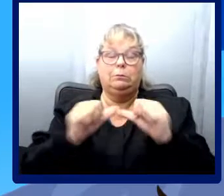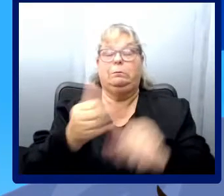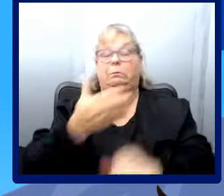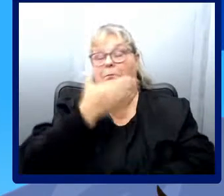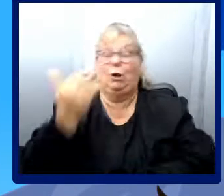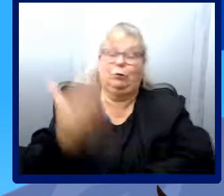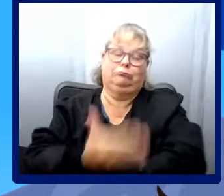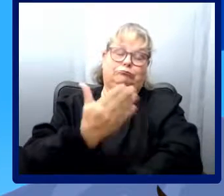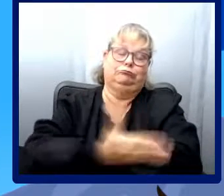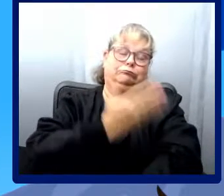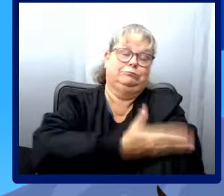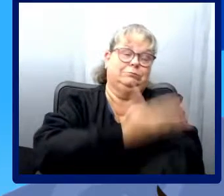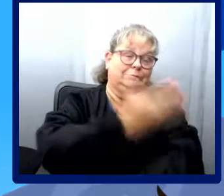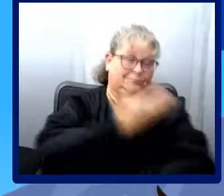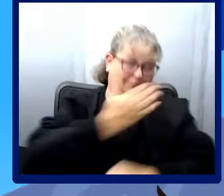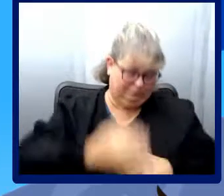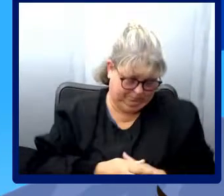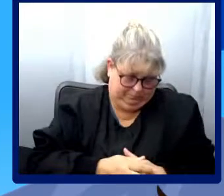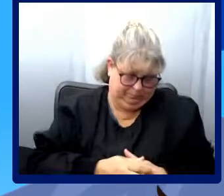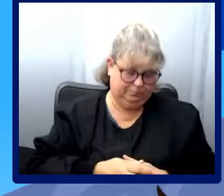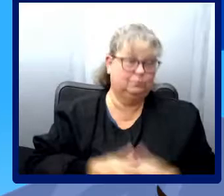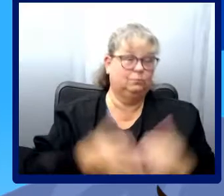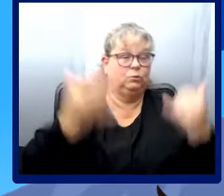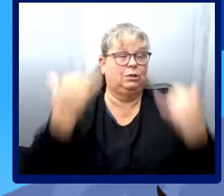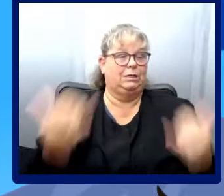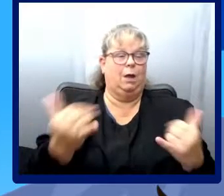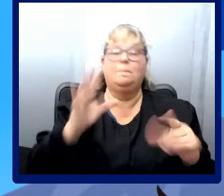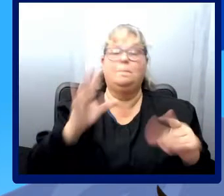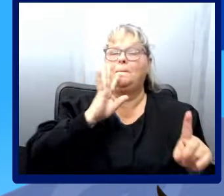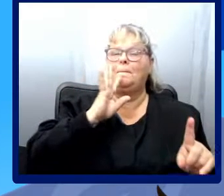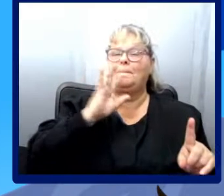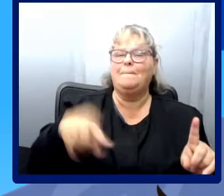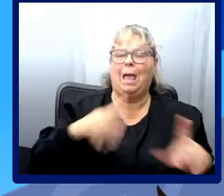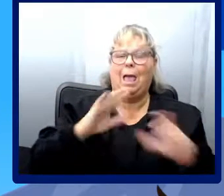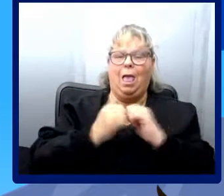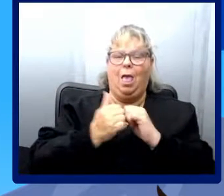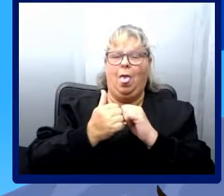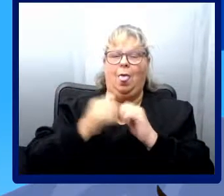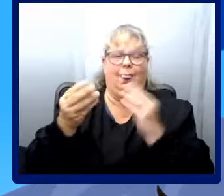Repasemos rápidamente el estado del flujo. El flujo ha existido en Salesforce